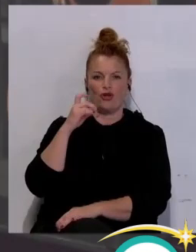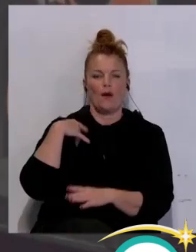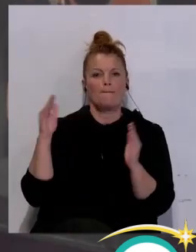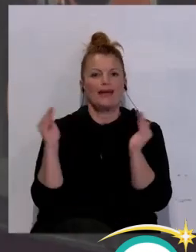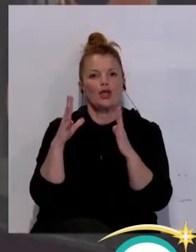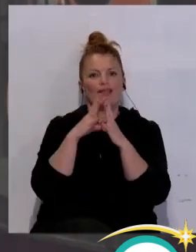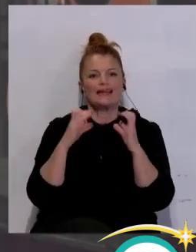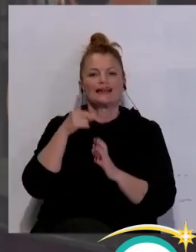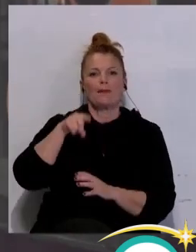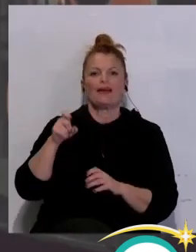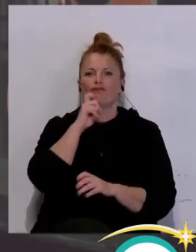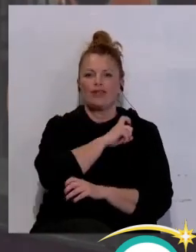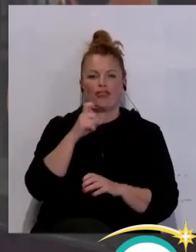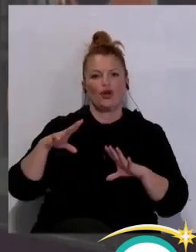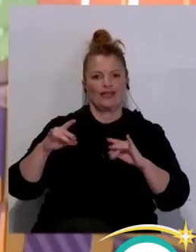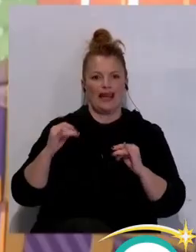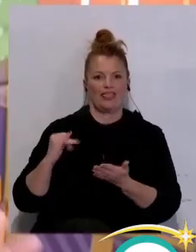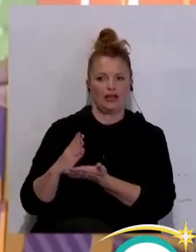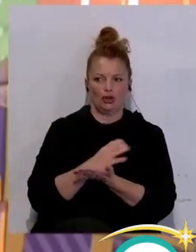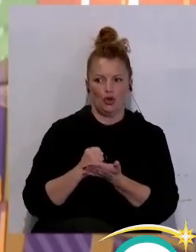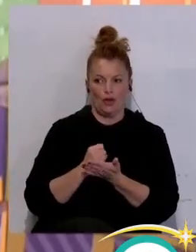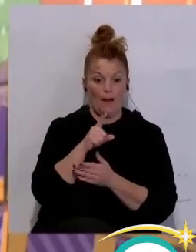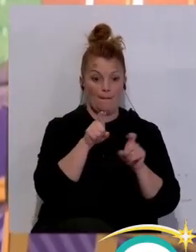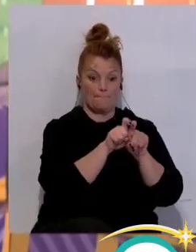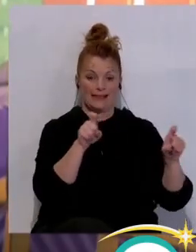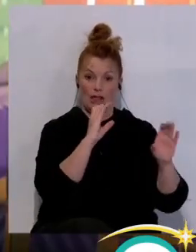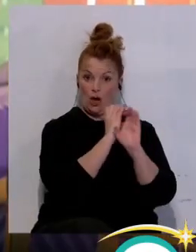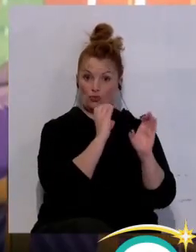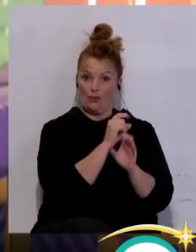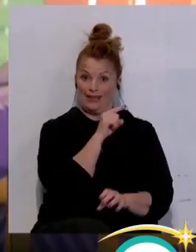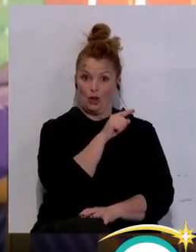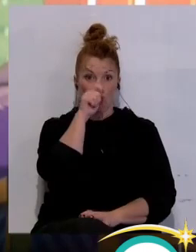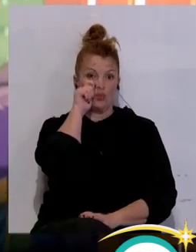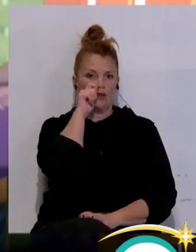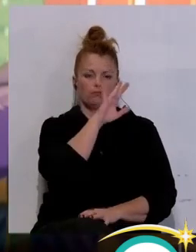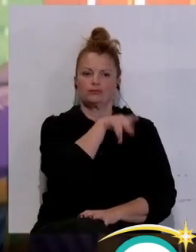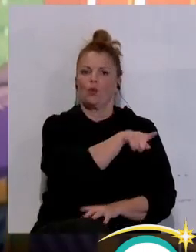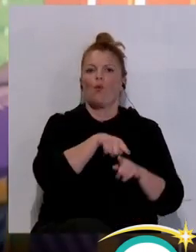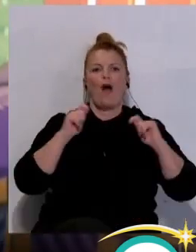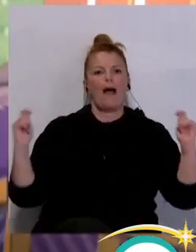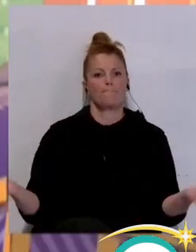centro tierra de todos City sizing la empresa del autobús turístico ha sacado una campaña en la que